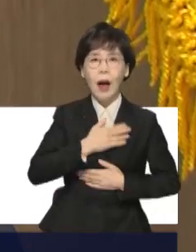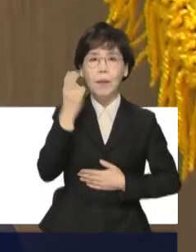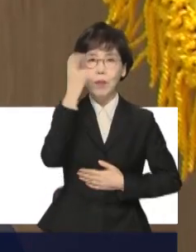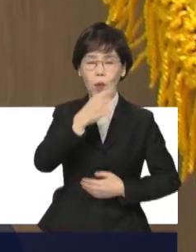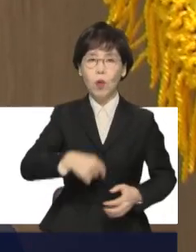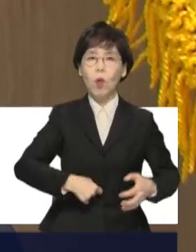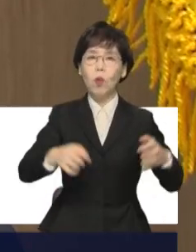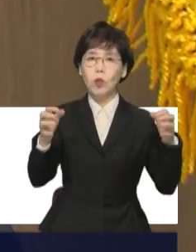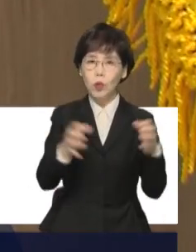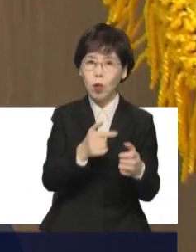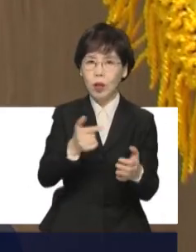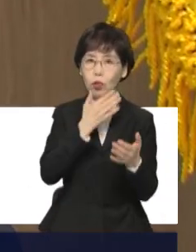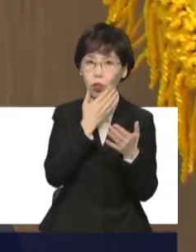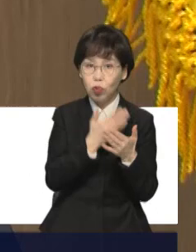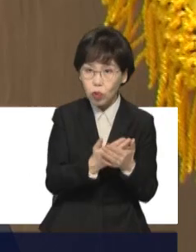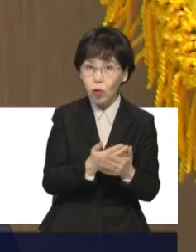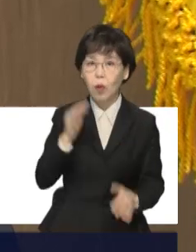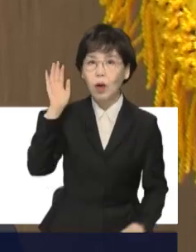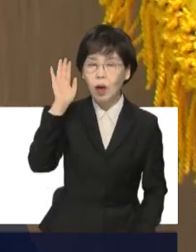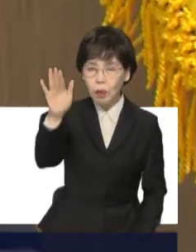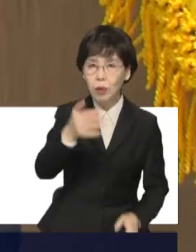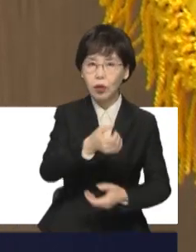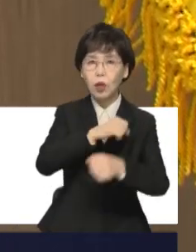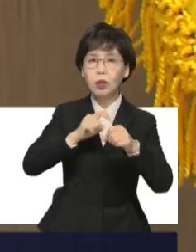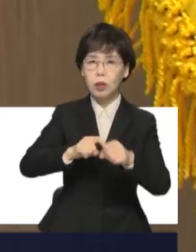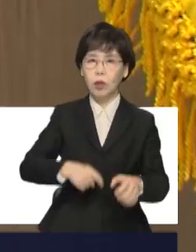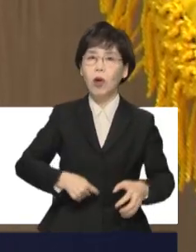안보 공조가 매우 중요하며 앞으로도 적극 협력해 나가자는 데 의견의 일치를